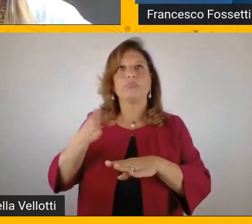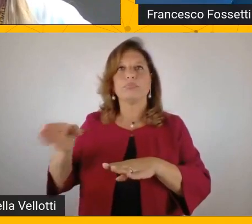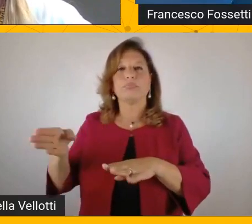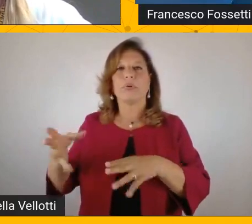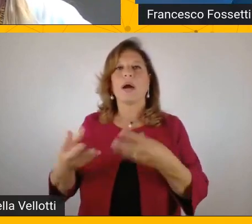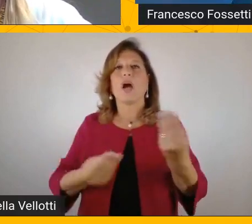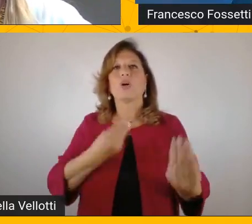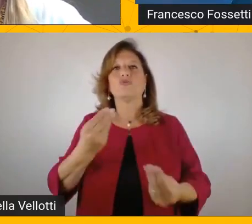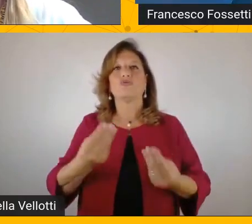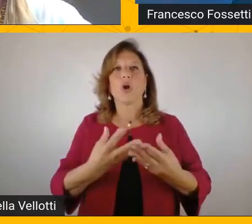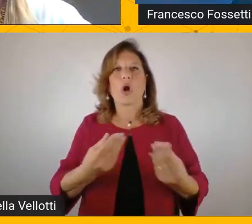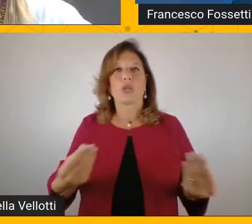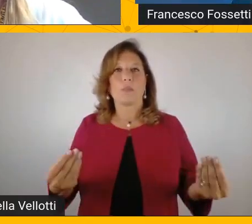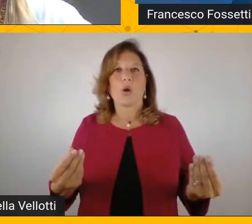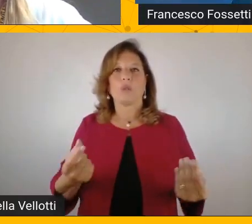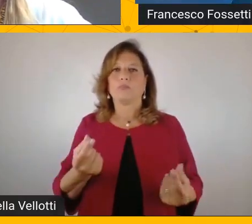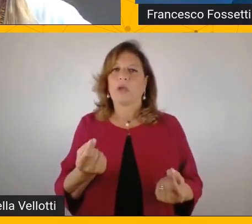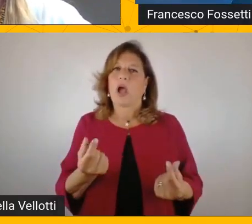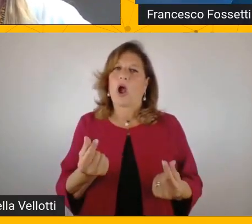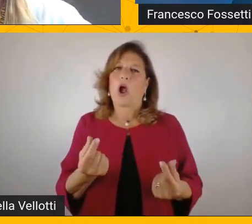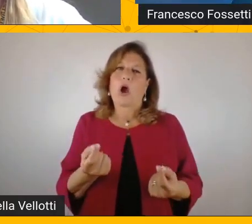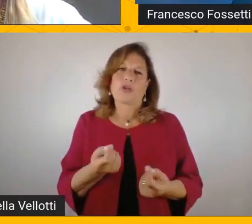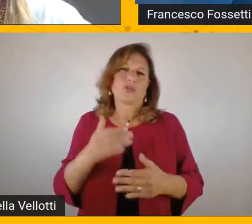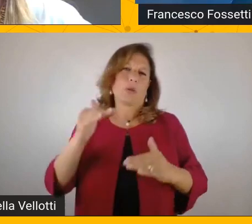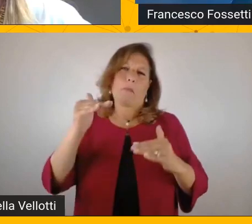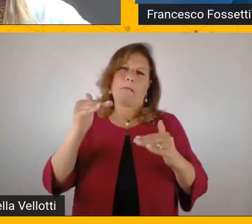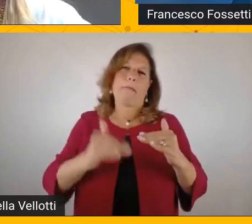accedere a tutti questi giochi